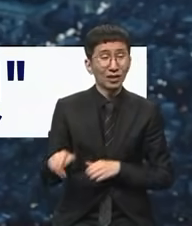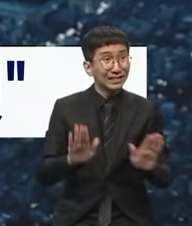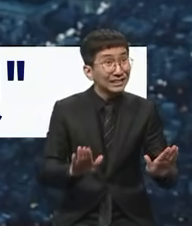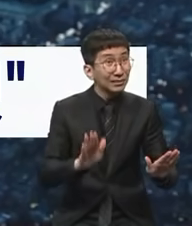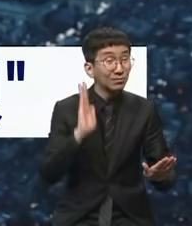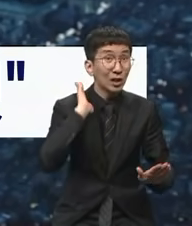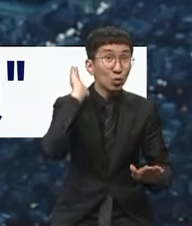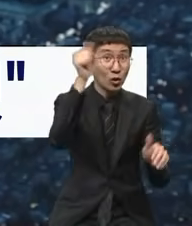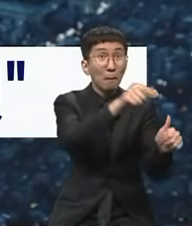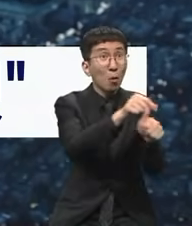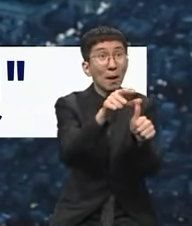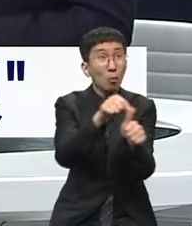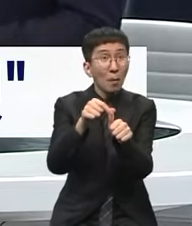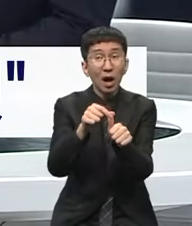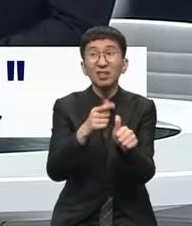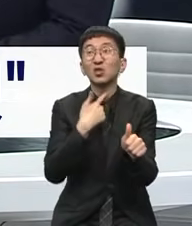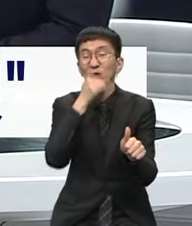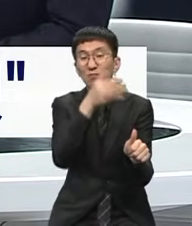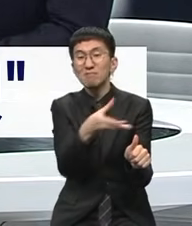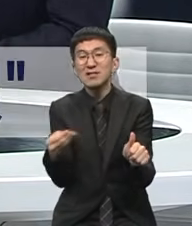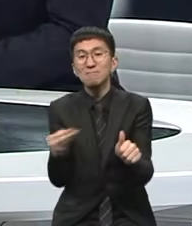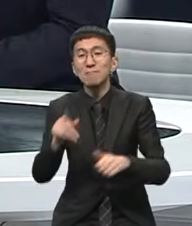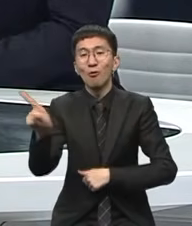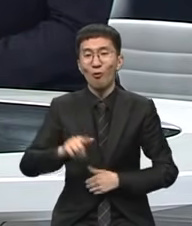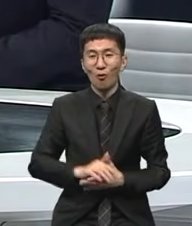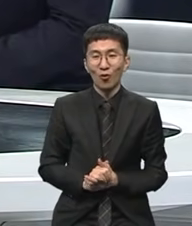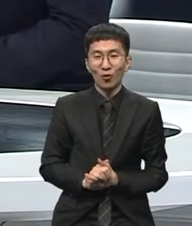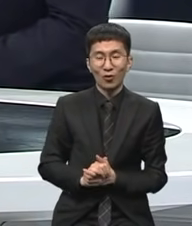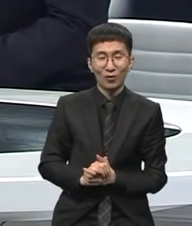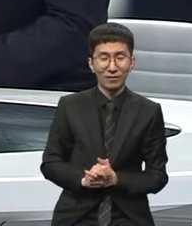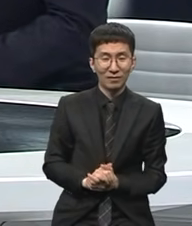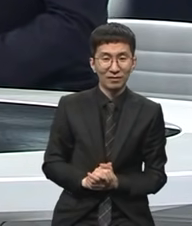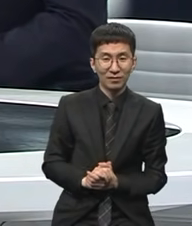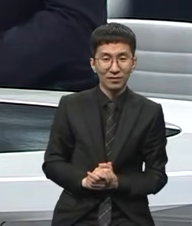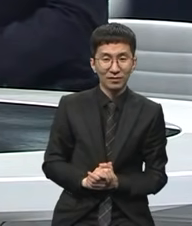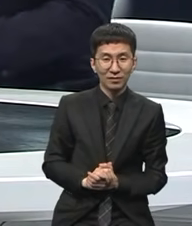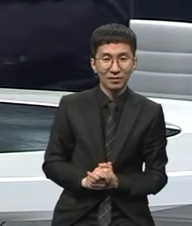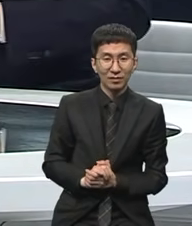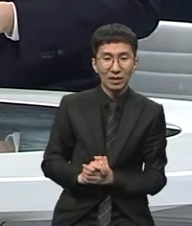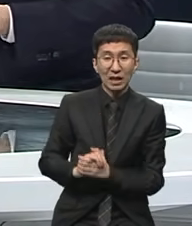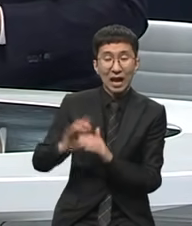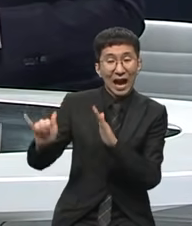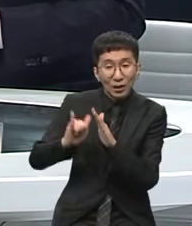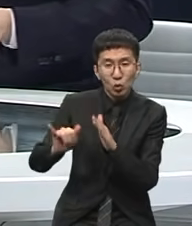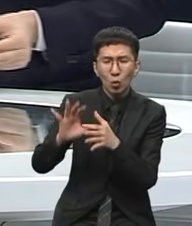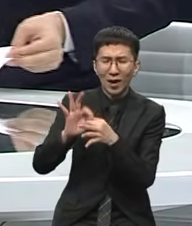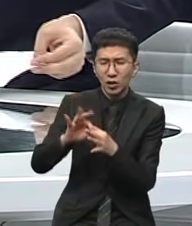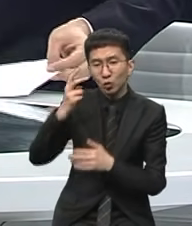그렇게도 볼 수 있죠. (앵커) 가족을 둘러싼 수사가 진행되는 것도 있고 또 윤 전 총장 이른바 X파일